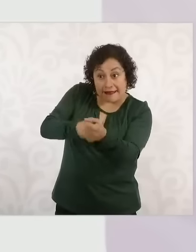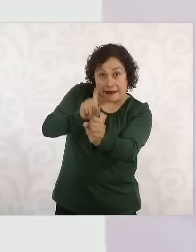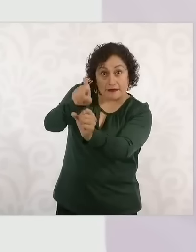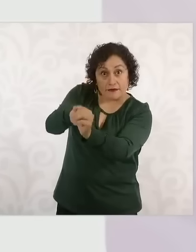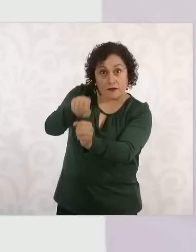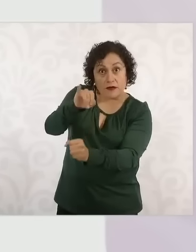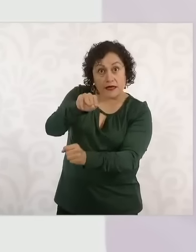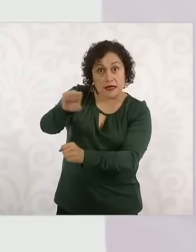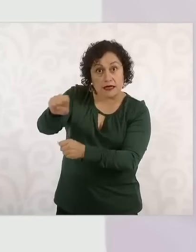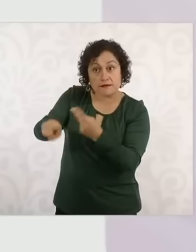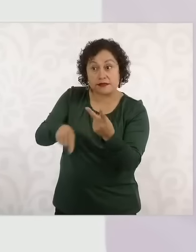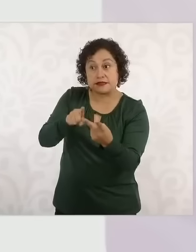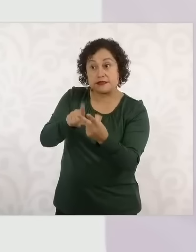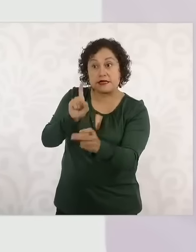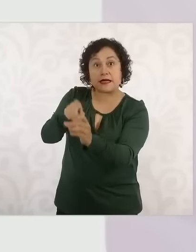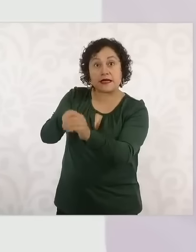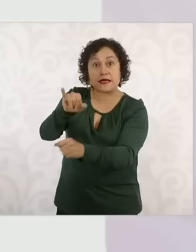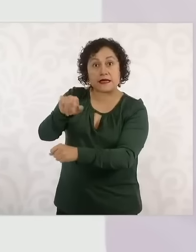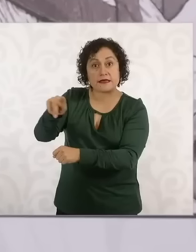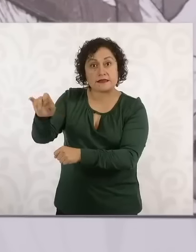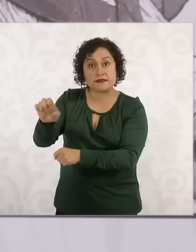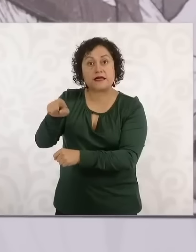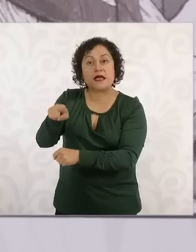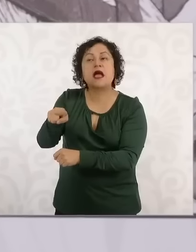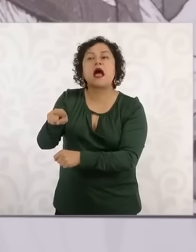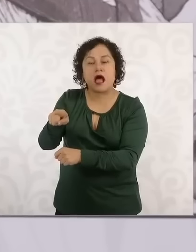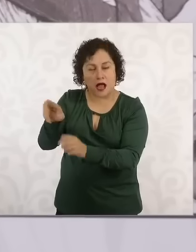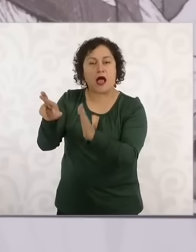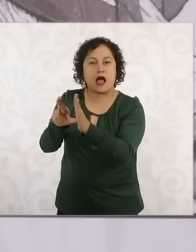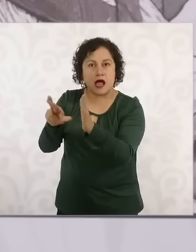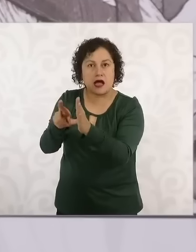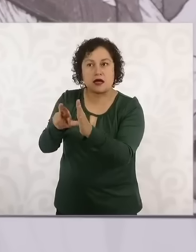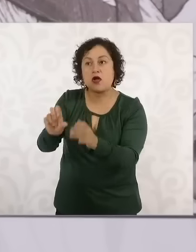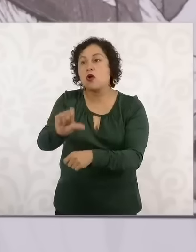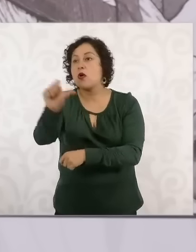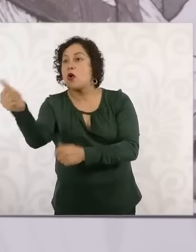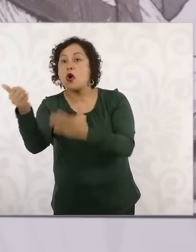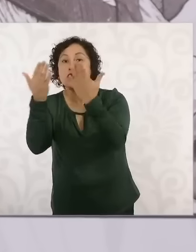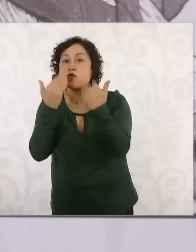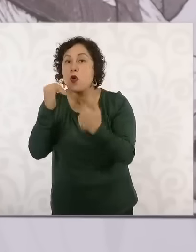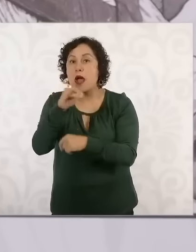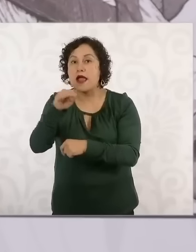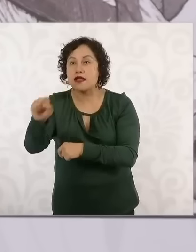"Yo sí quiero entrar", pues entonces también se credencializaría a los de su servicio de